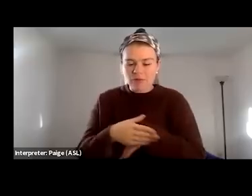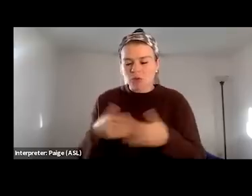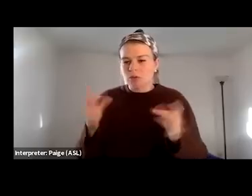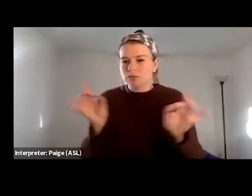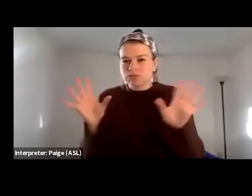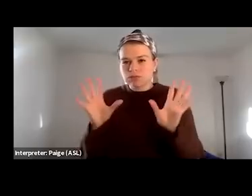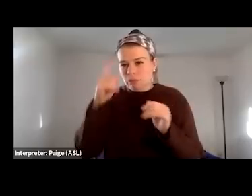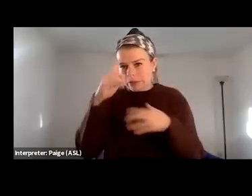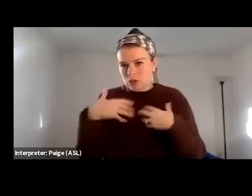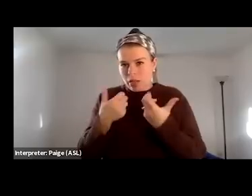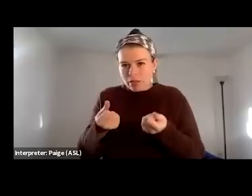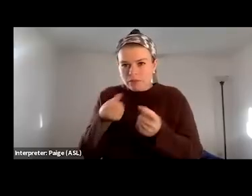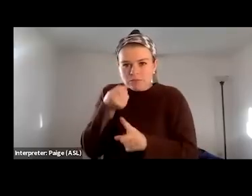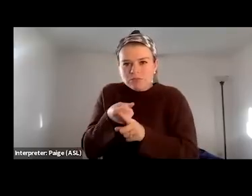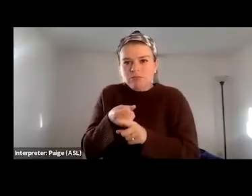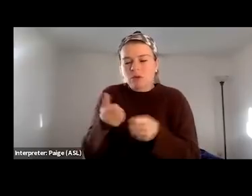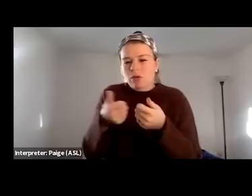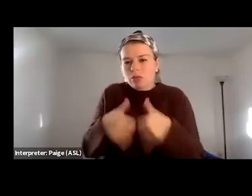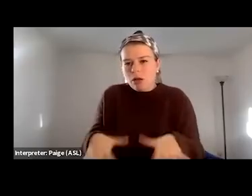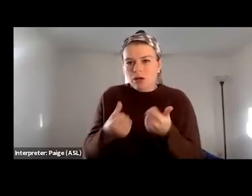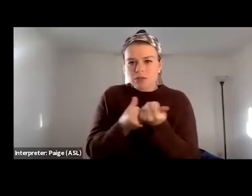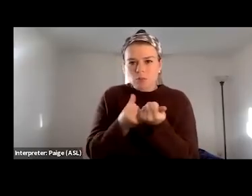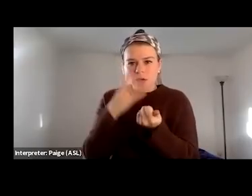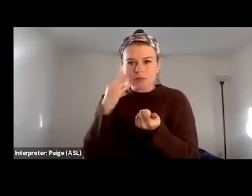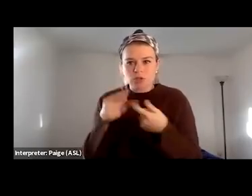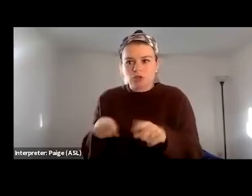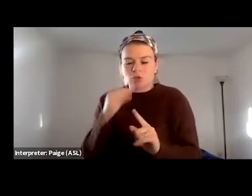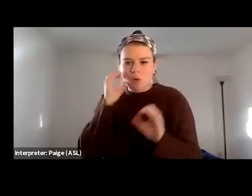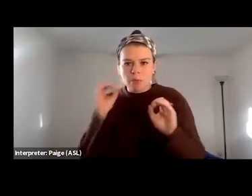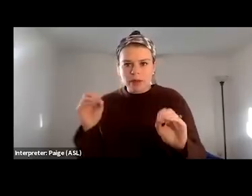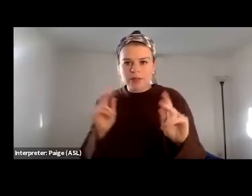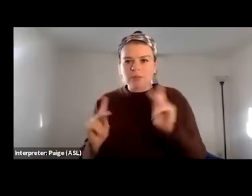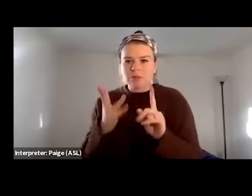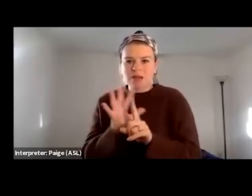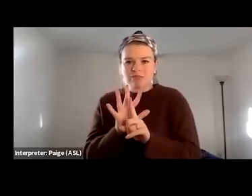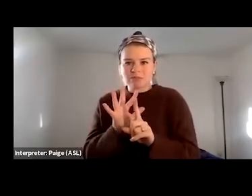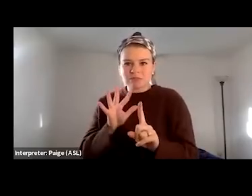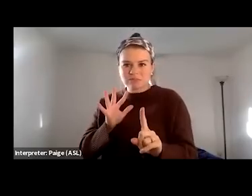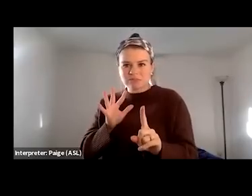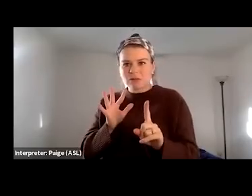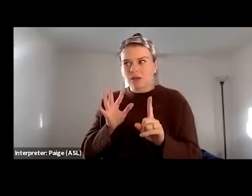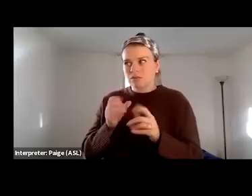y pérdidas en la experiencia de apoyo social durante episodios de sinhogarismo. Las personas pueden perder redes de apoyo